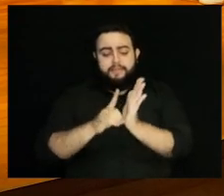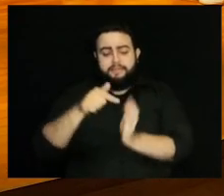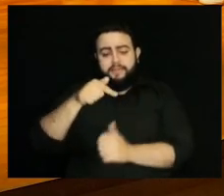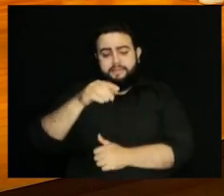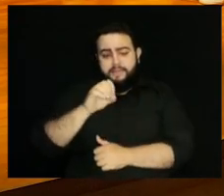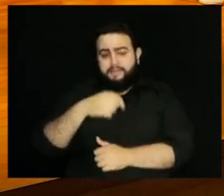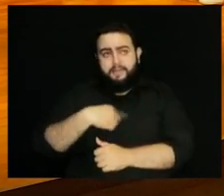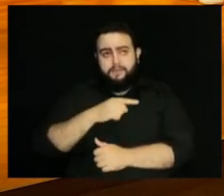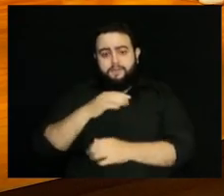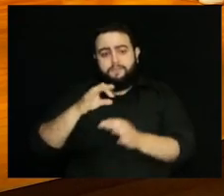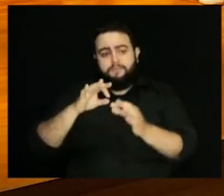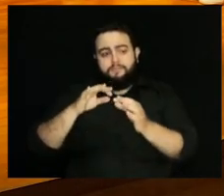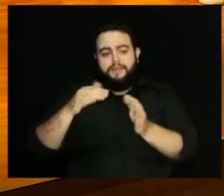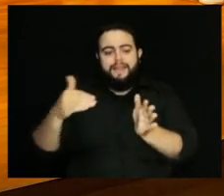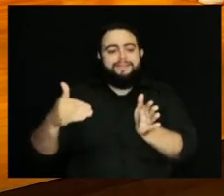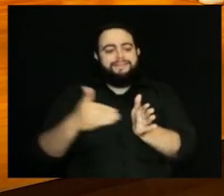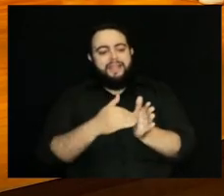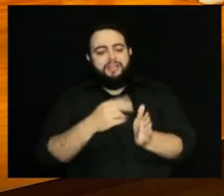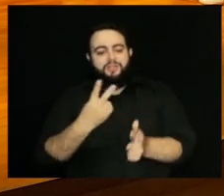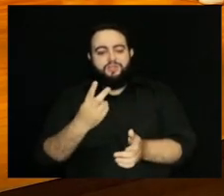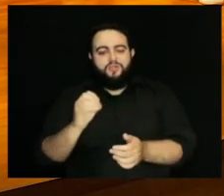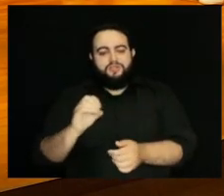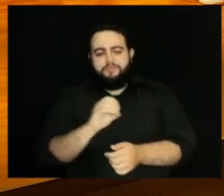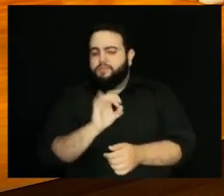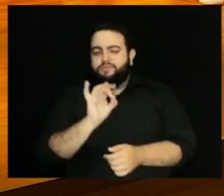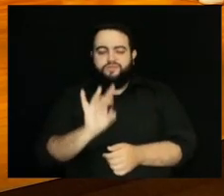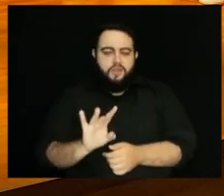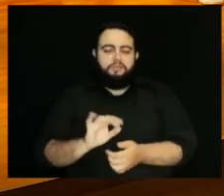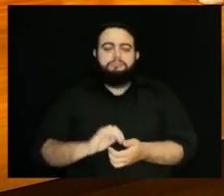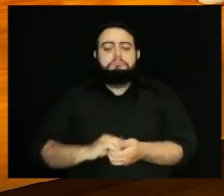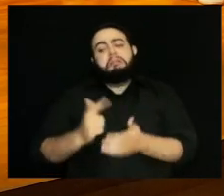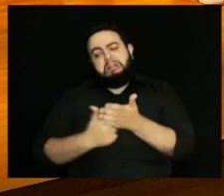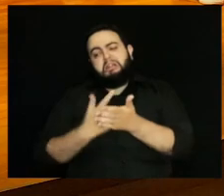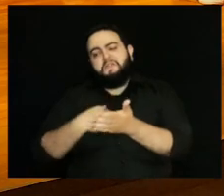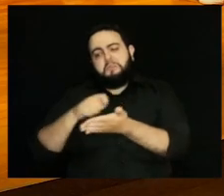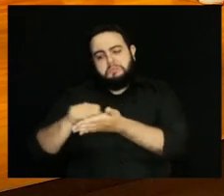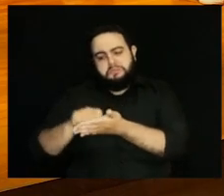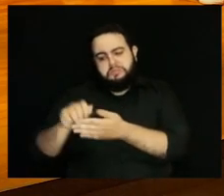não vou além do ano 2000. Isso eu sempre falo, mesmo nos livros que eu vou escrever e tal, eu